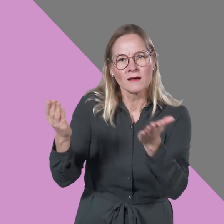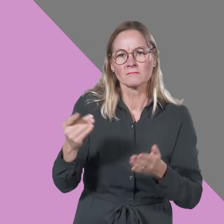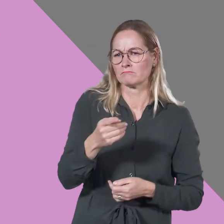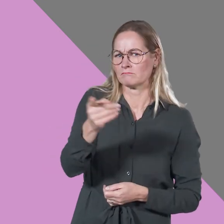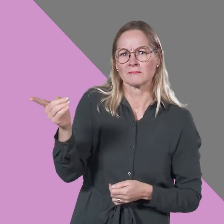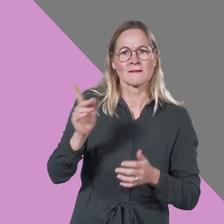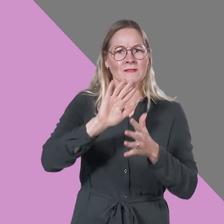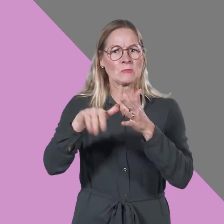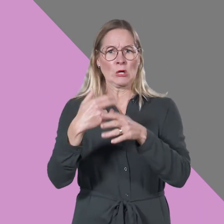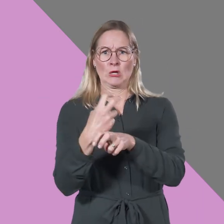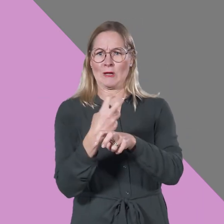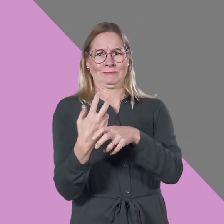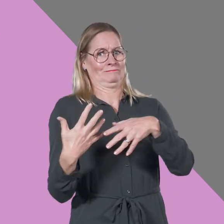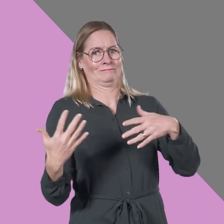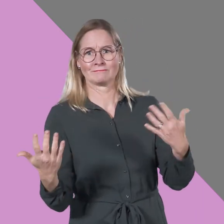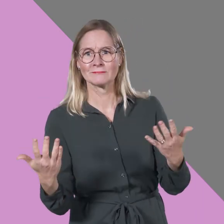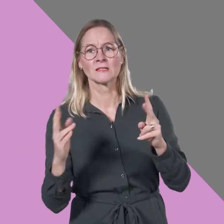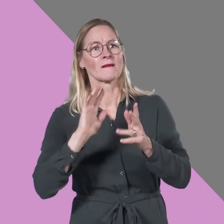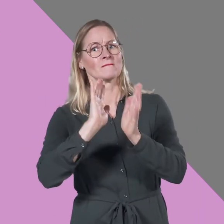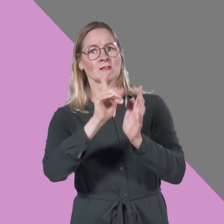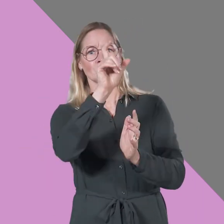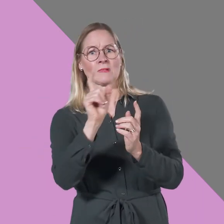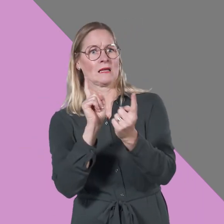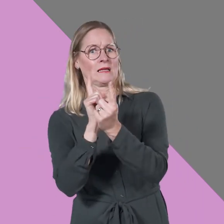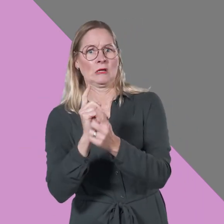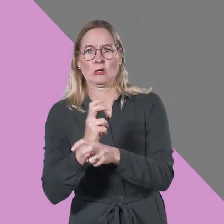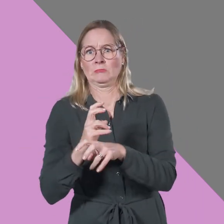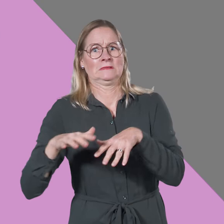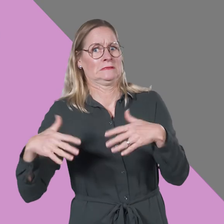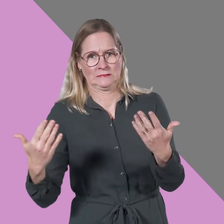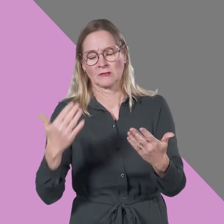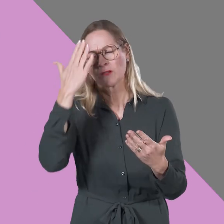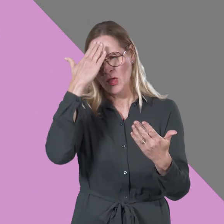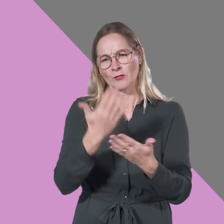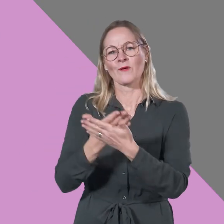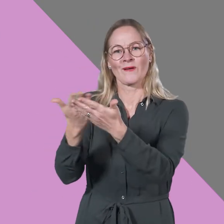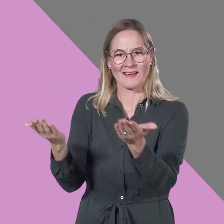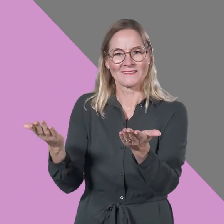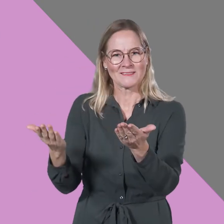joilla ei ole henkilökohtaista kokemusta viittomakielestä ja sen käyttäjistä.